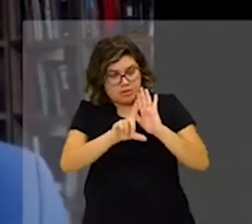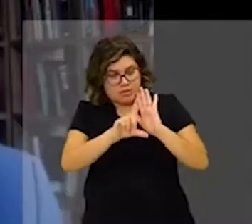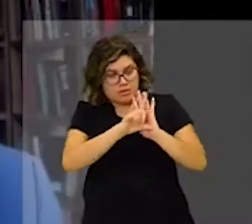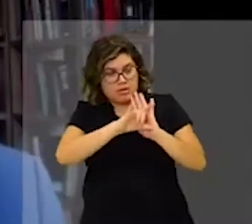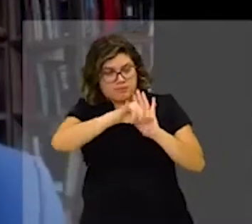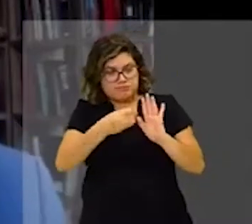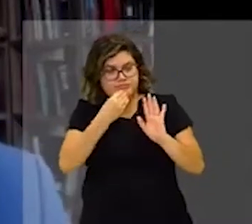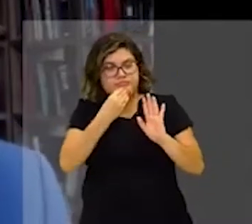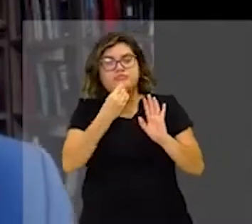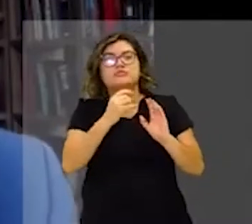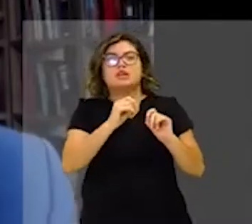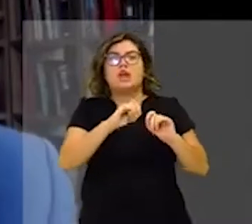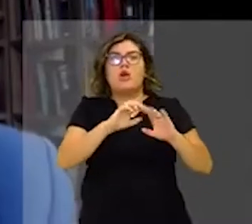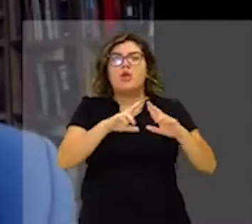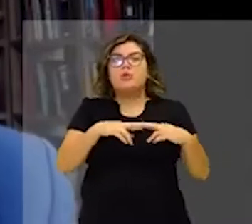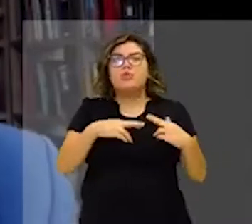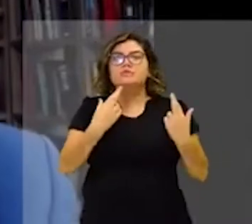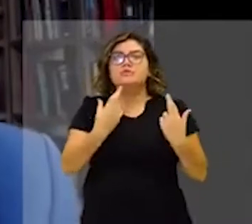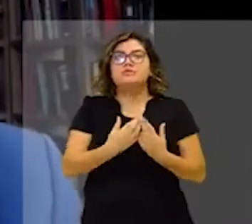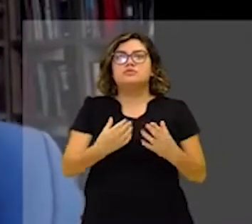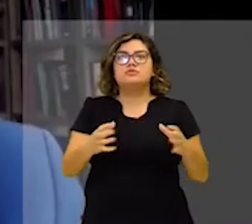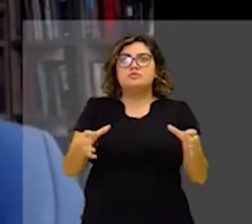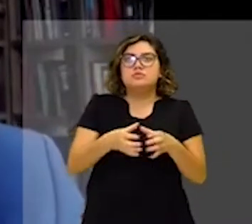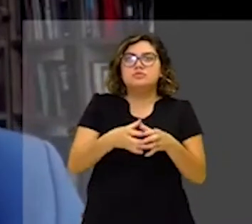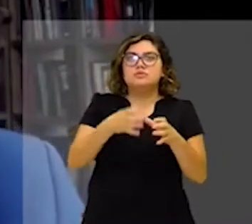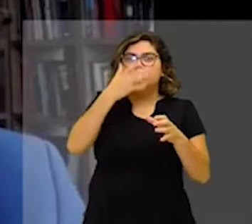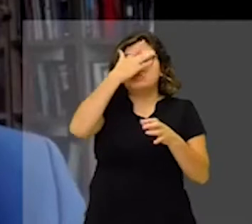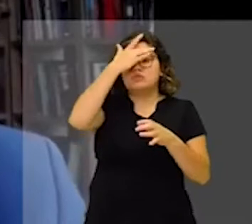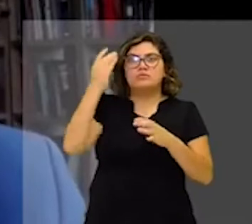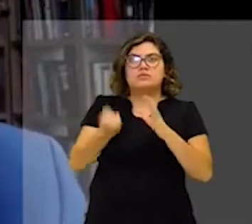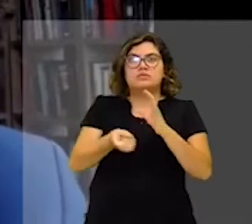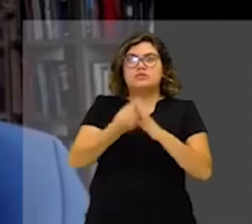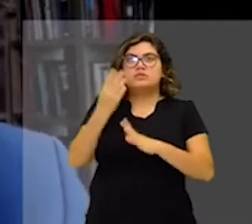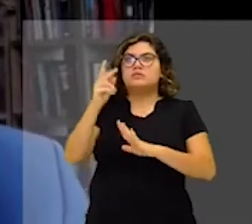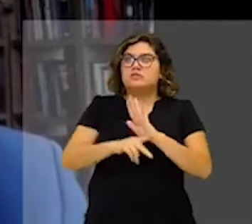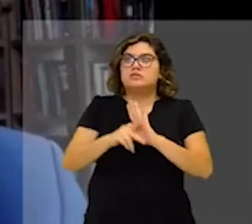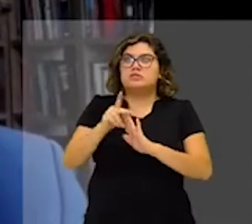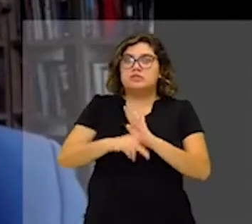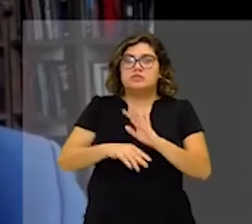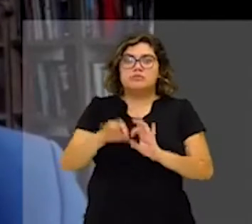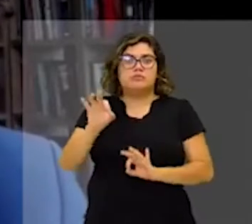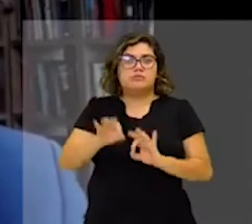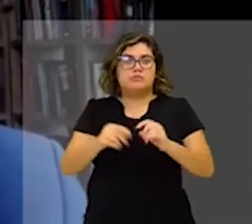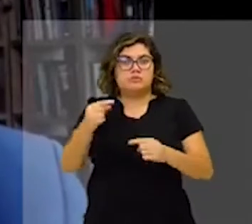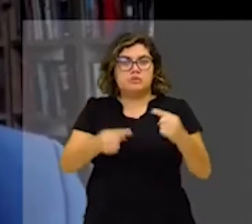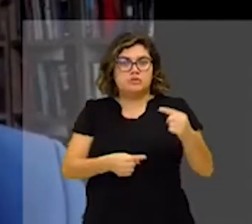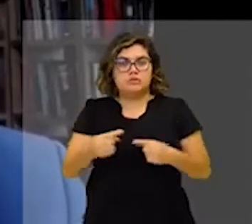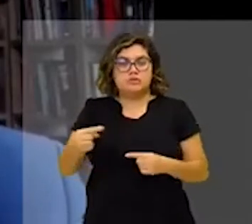reunião de pessoas para a promoção de projetos políticos quando permite por exemplo as chamadas